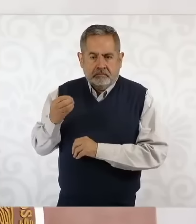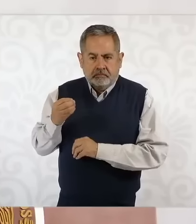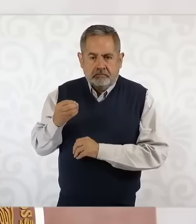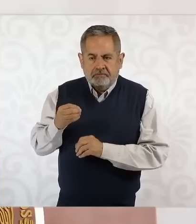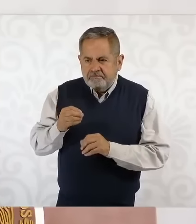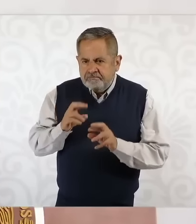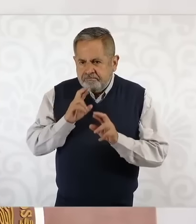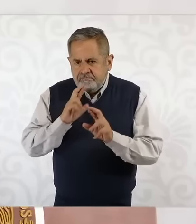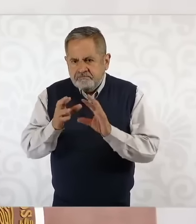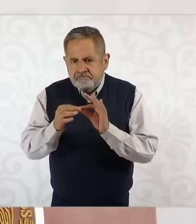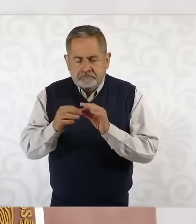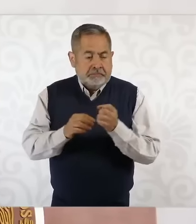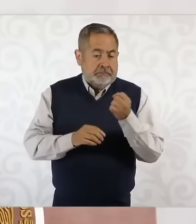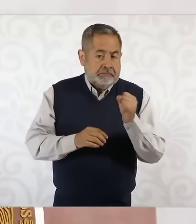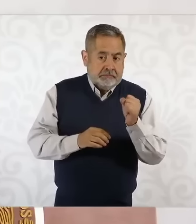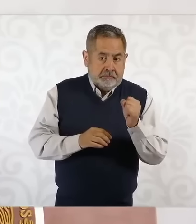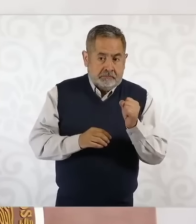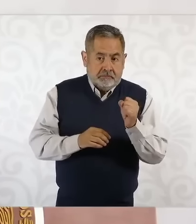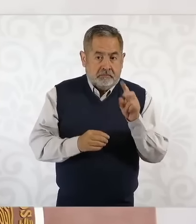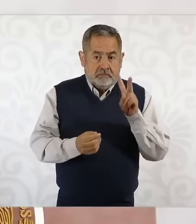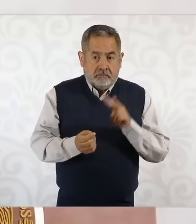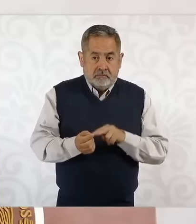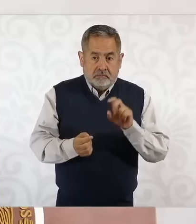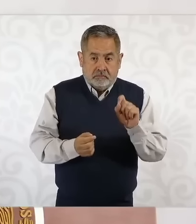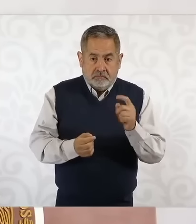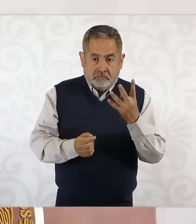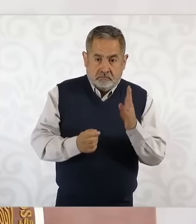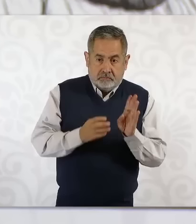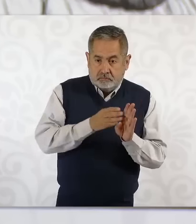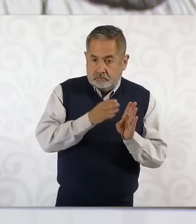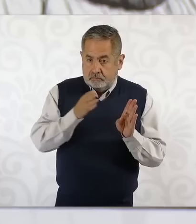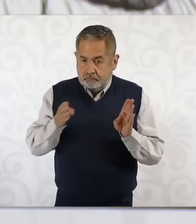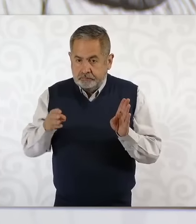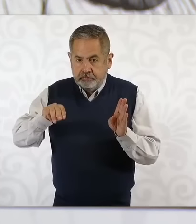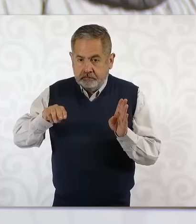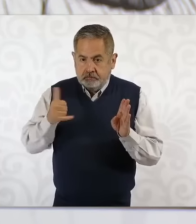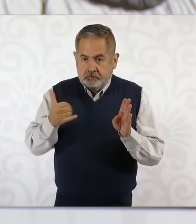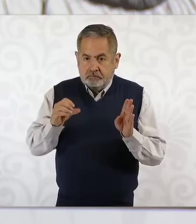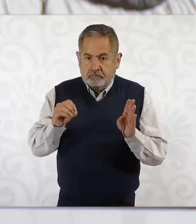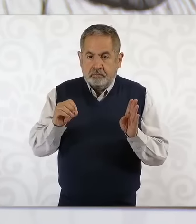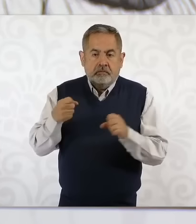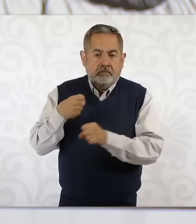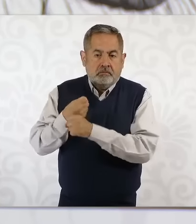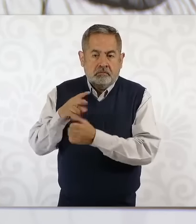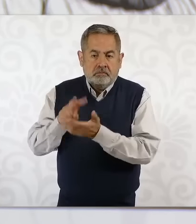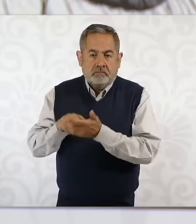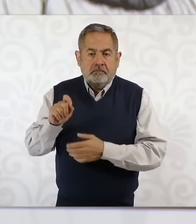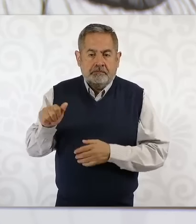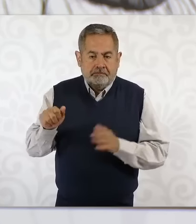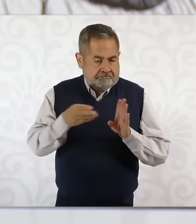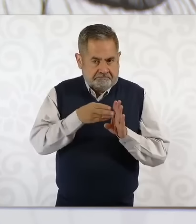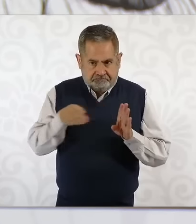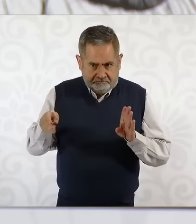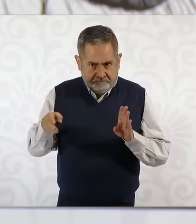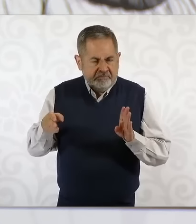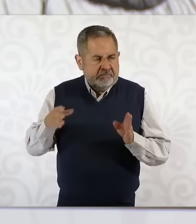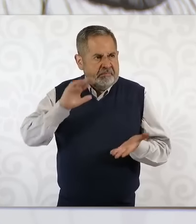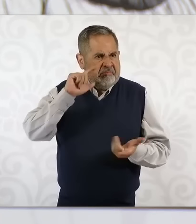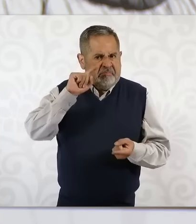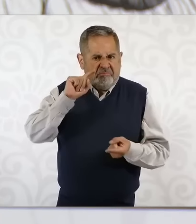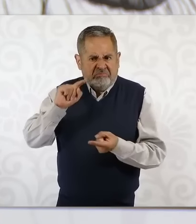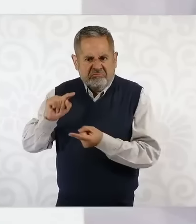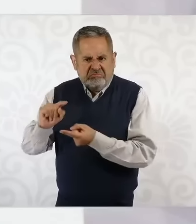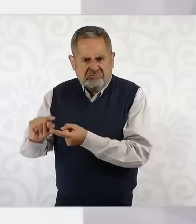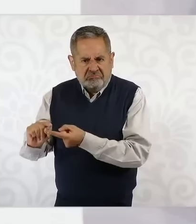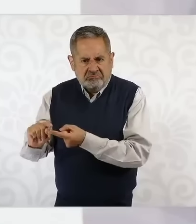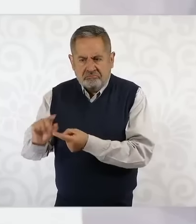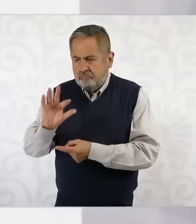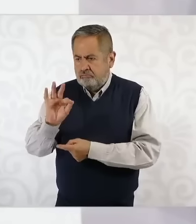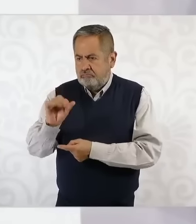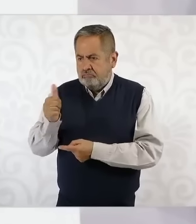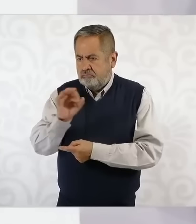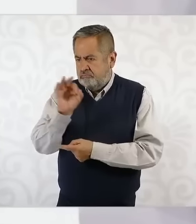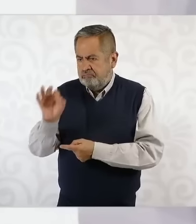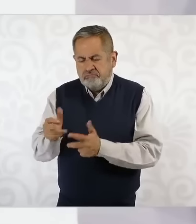Entre septiembre de 2024 y mayo del 2026 hay una reducción del 46% en homicidios dolosos.